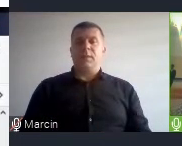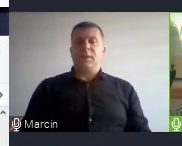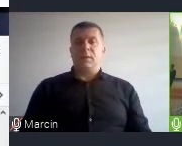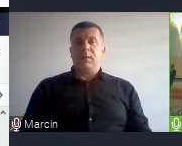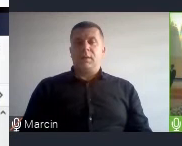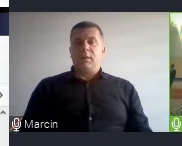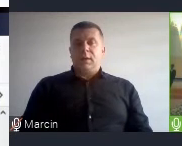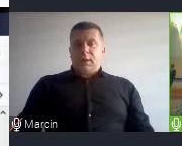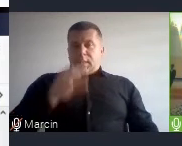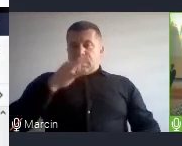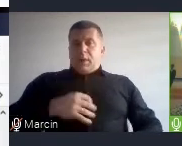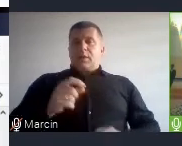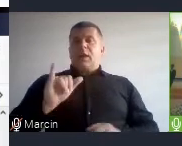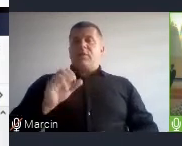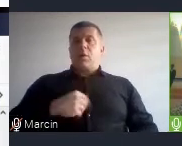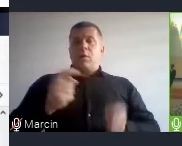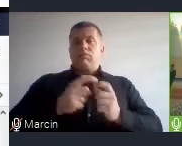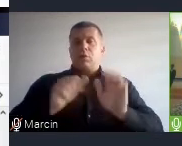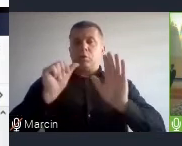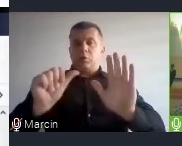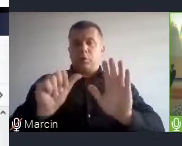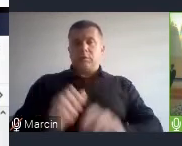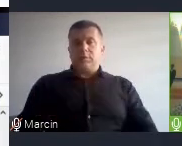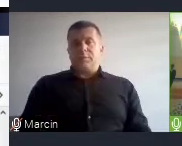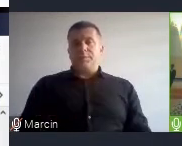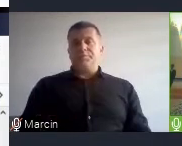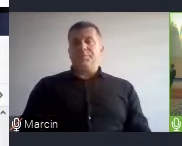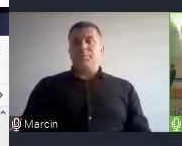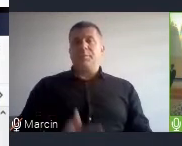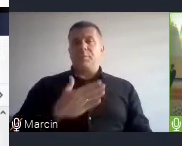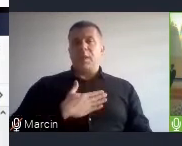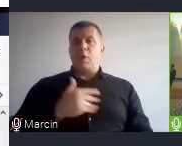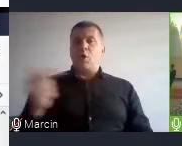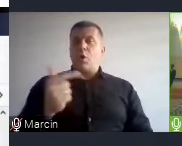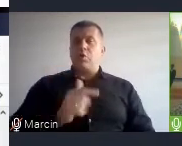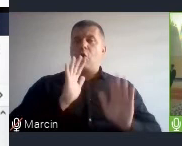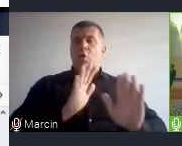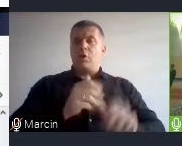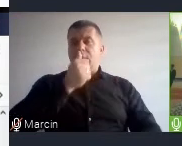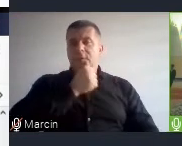Pani Iwono, 6.5.2, punkt 6. – mamy konieczność ochrony tajemnicy przedsiębiorstwa